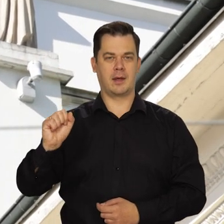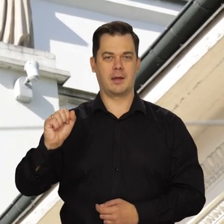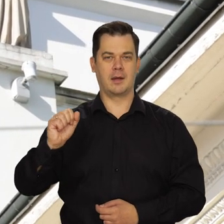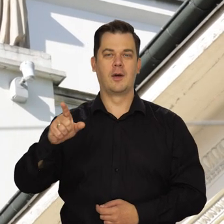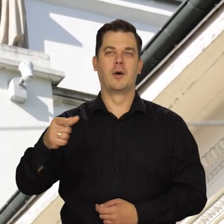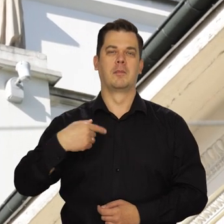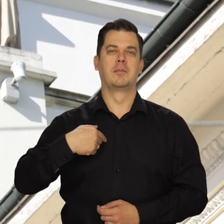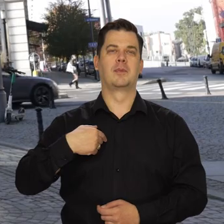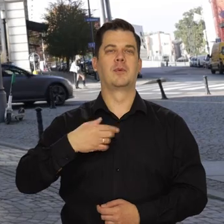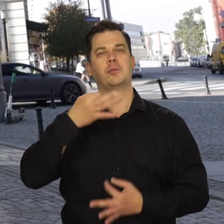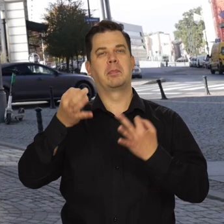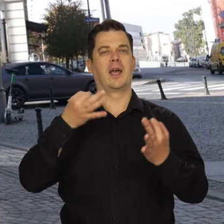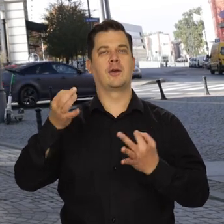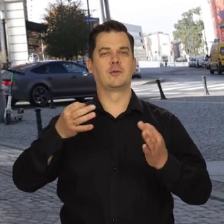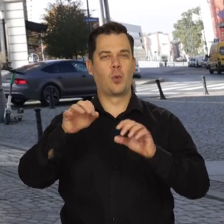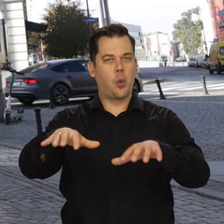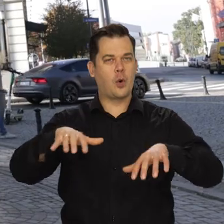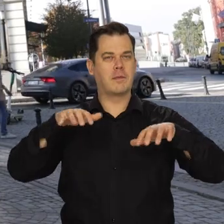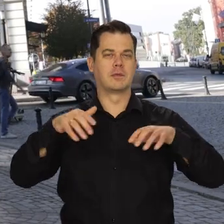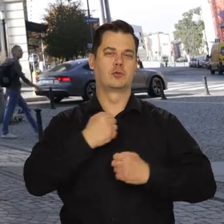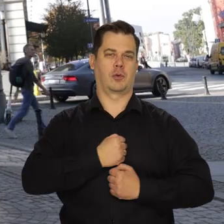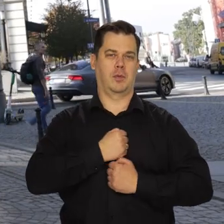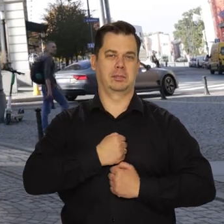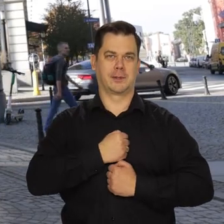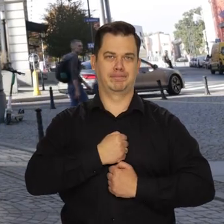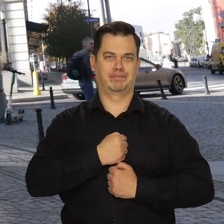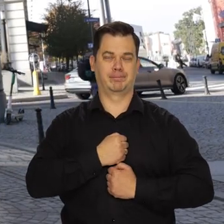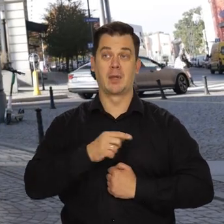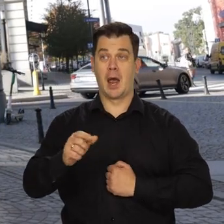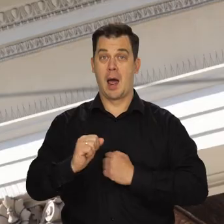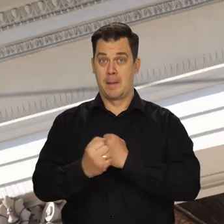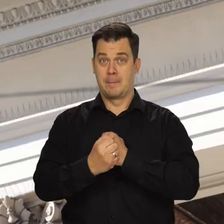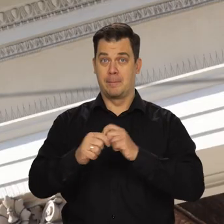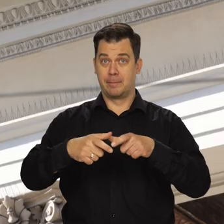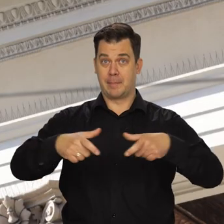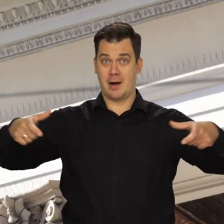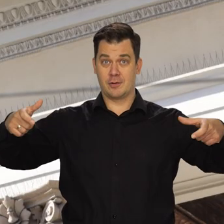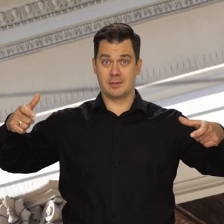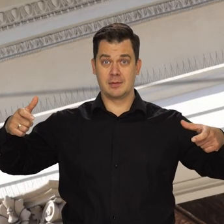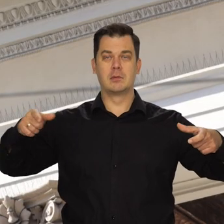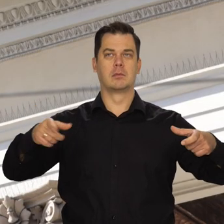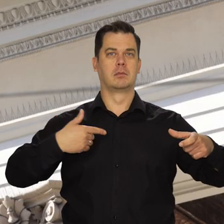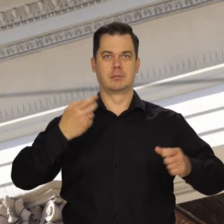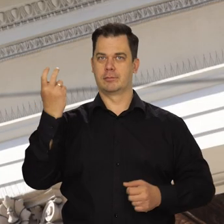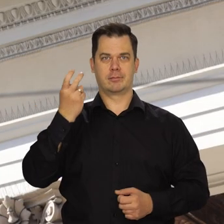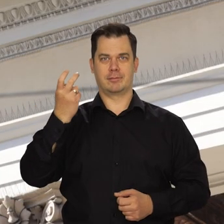odpowiedzialną za pieśń chóralną i pieśń żałobną. Na balkonie portyku Opery Wrocławskiej